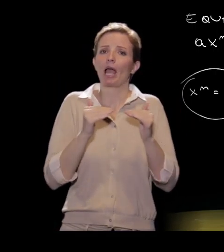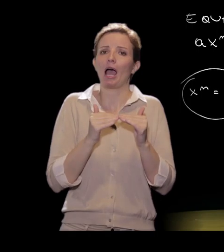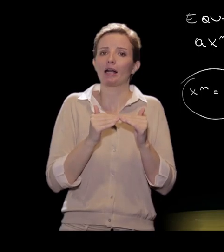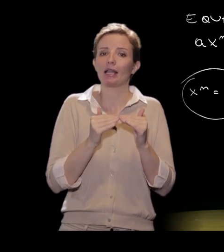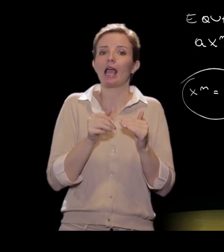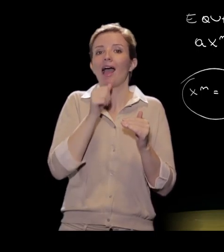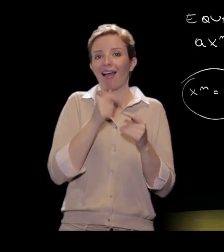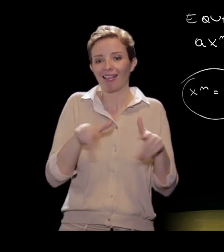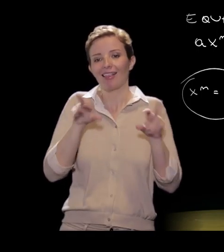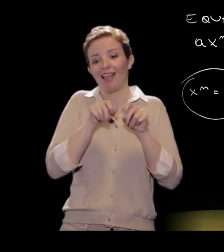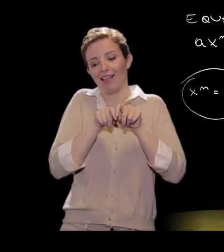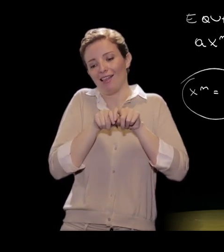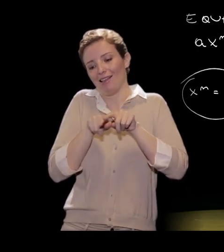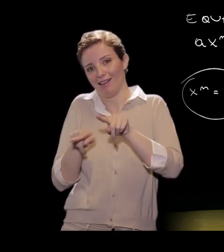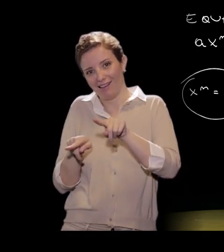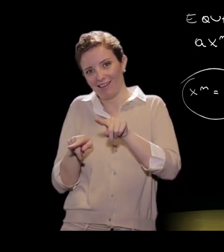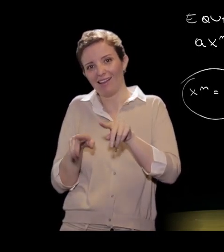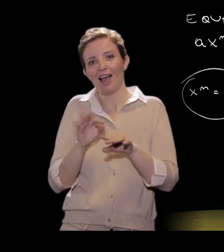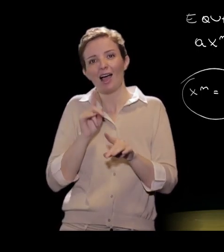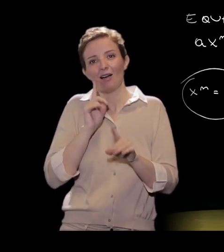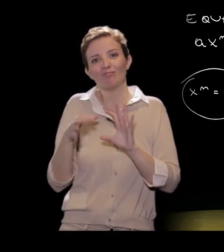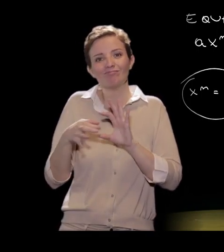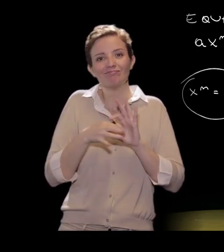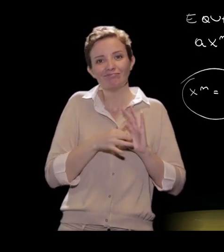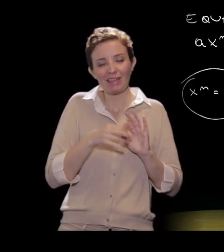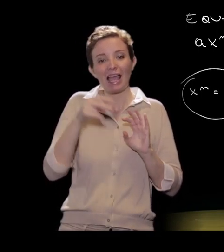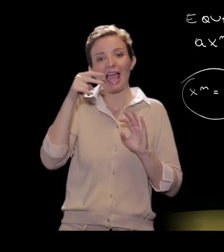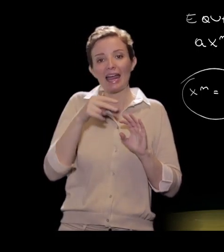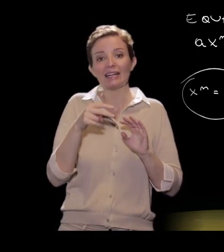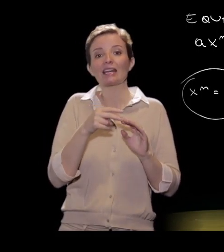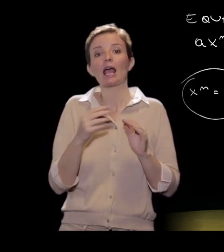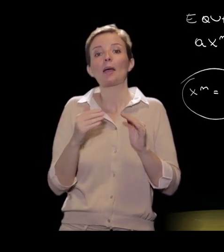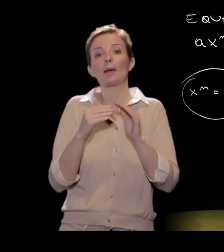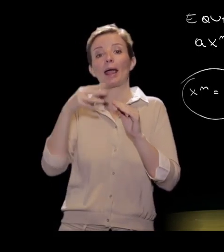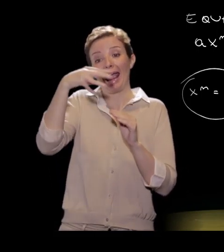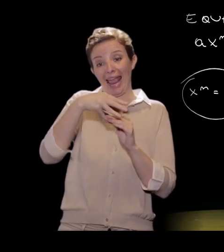che riguarda il valore di m.